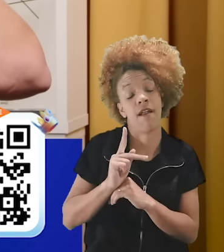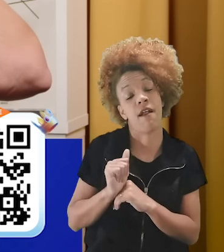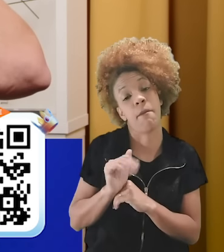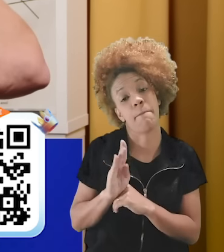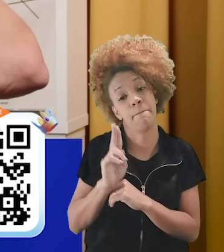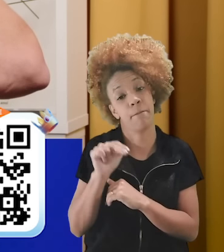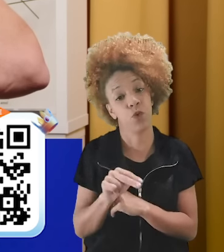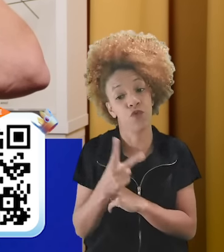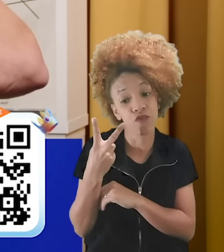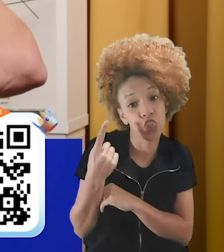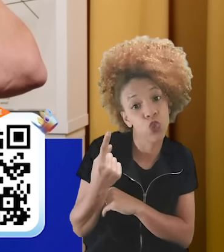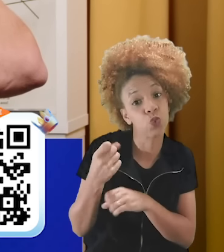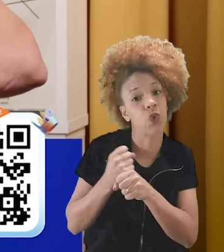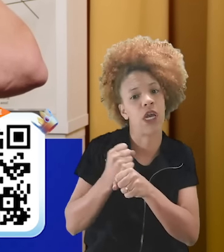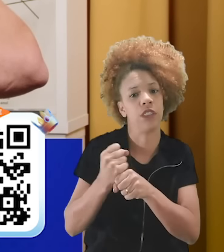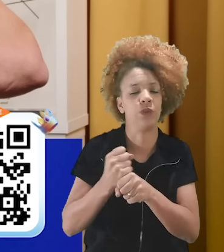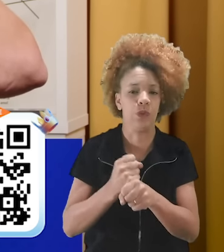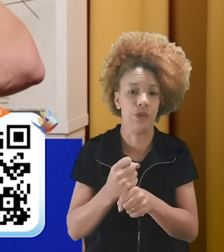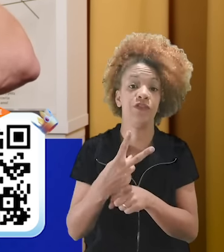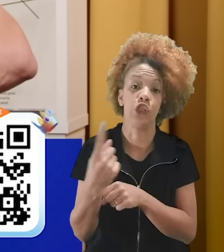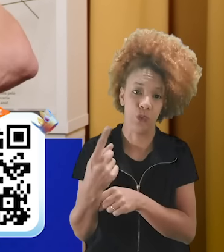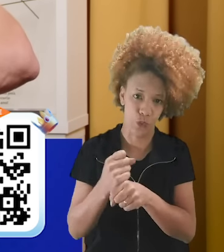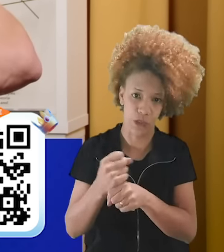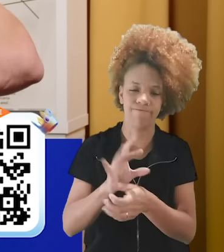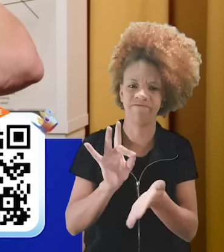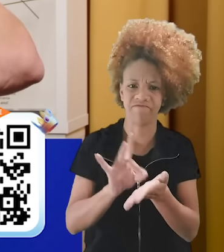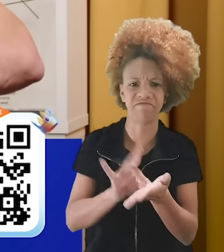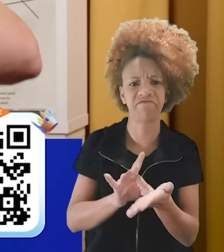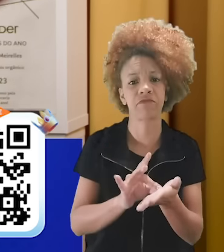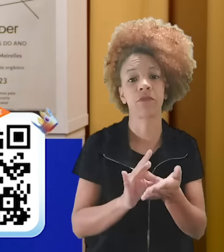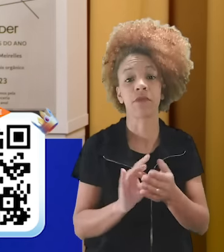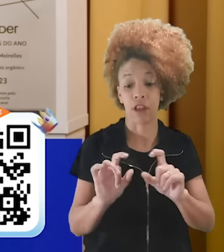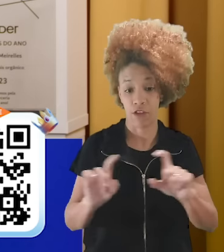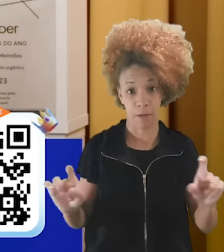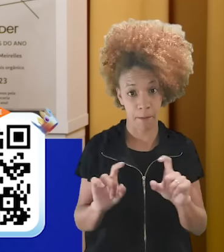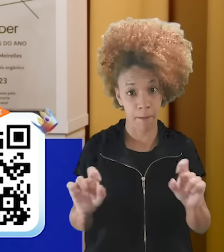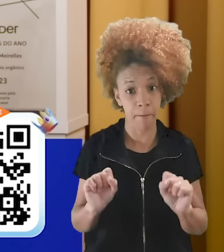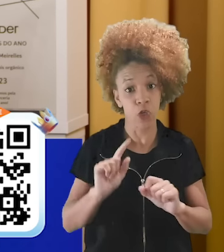completando 21 anos então 21 anos de credibilidade eu vou deixar aqui ó na tela você pode conferir